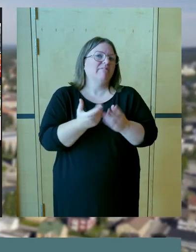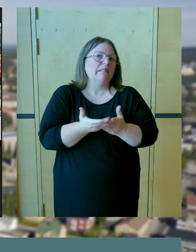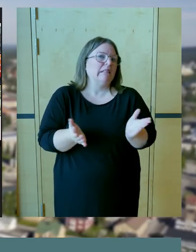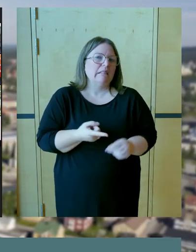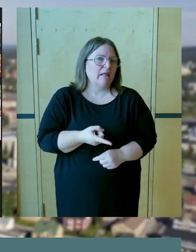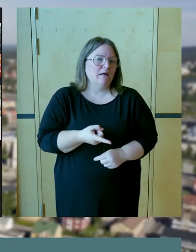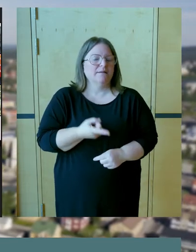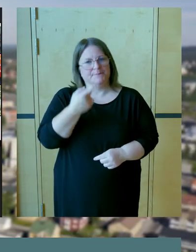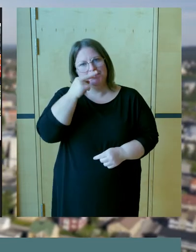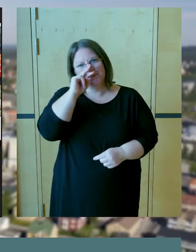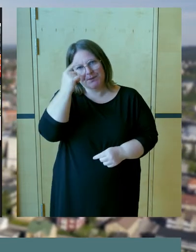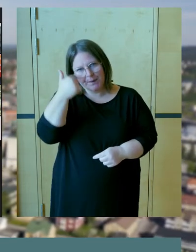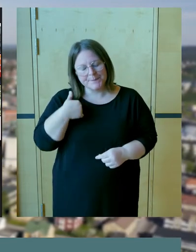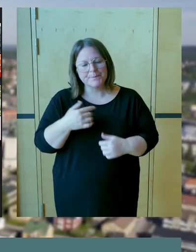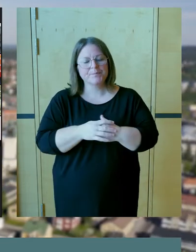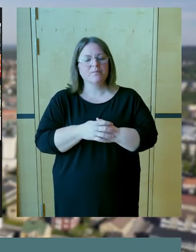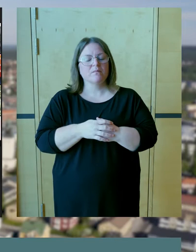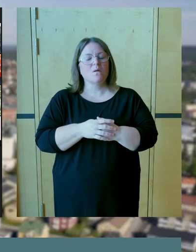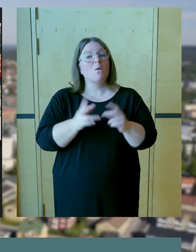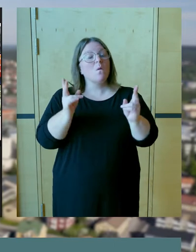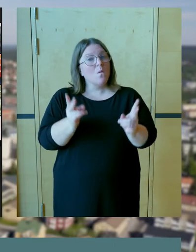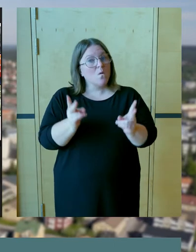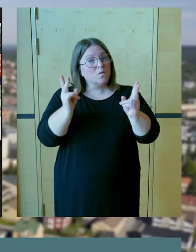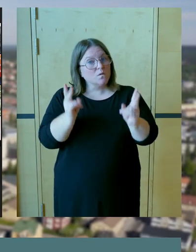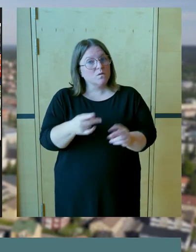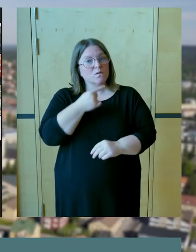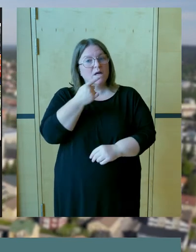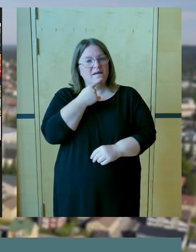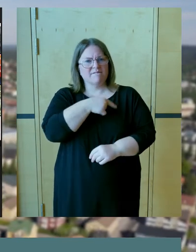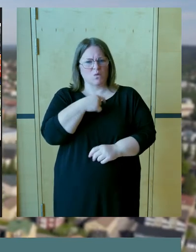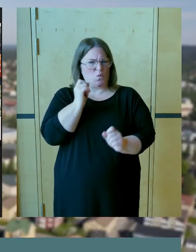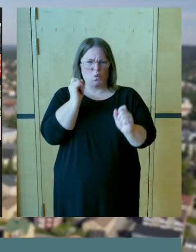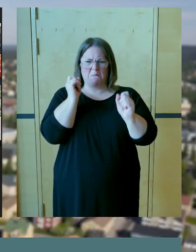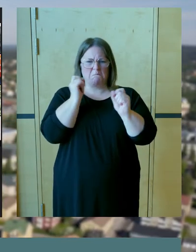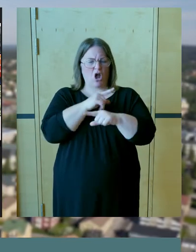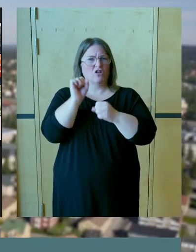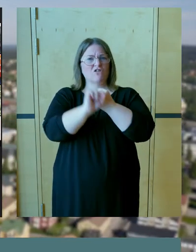Sen så kan jag väl säga att vi kan väl rymden inte försvara inte väljarna att bygga ut